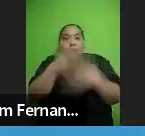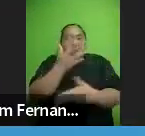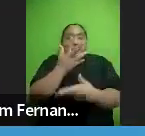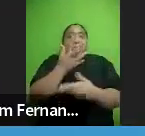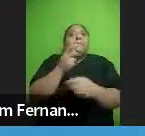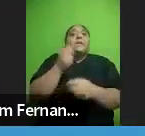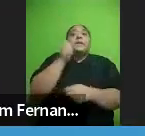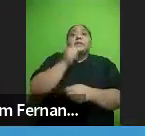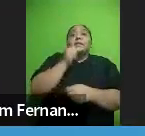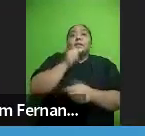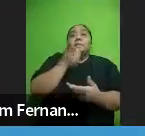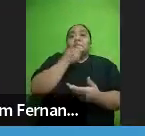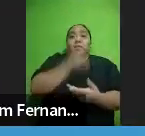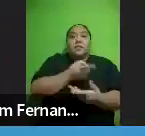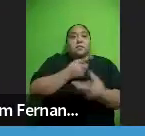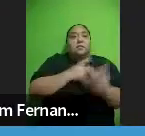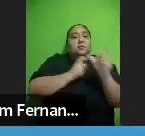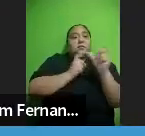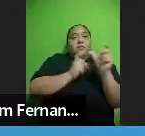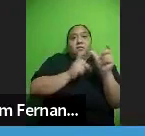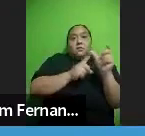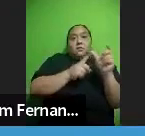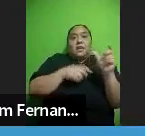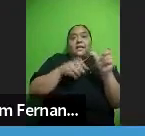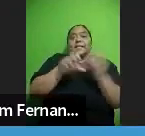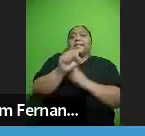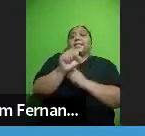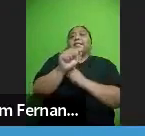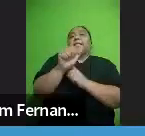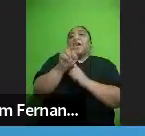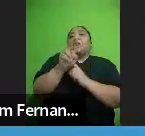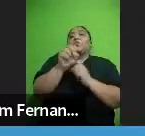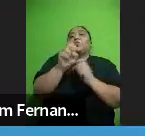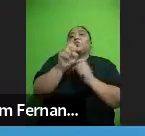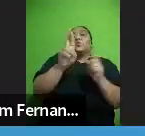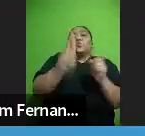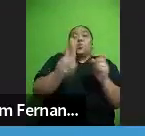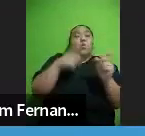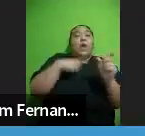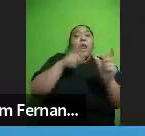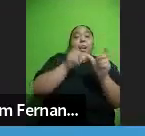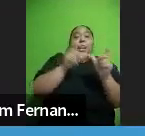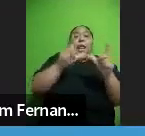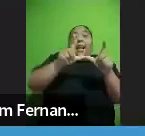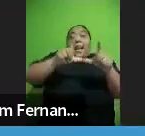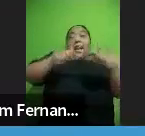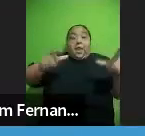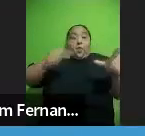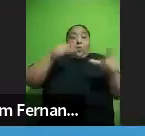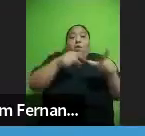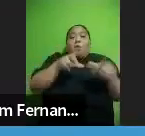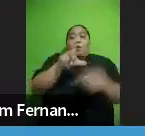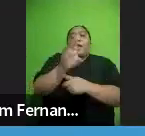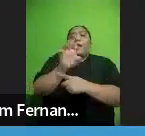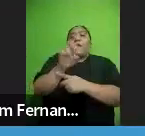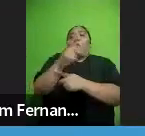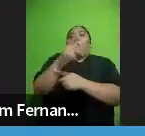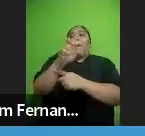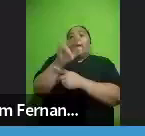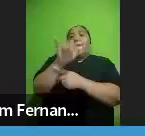lengua lenguas de señas lenguas de señas generalmente usan la definición de esaos esaosur Se lenguaje es una facultad lenguaje es una facultad humana